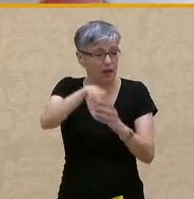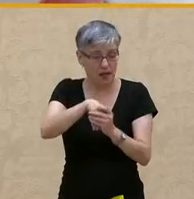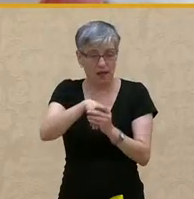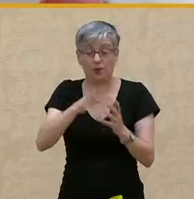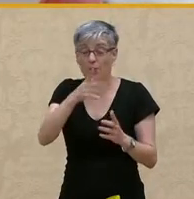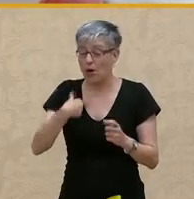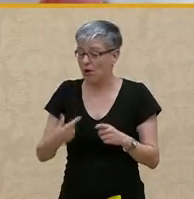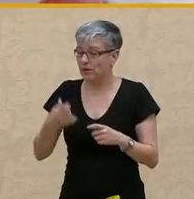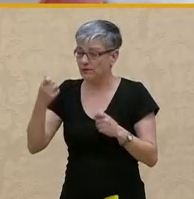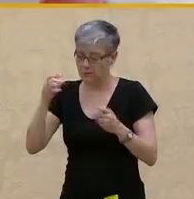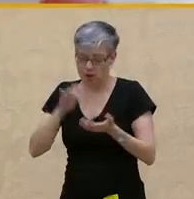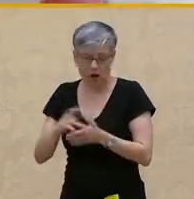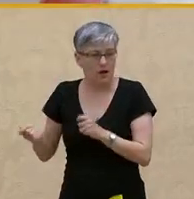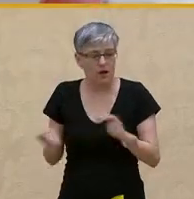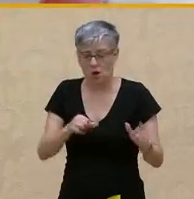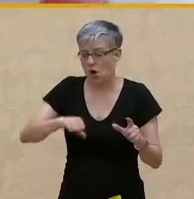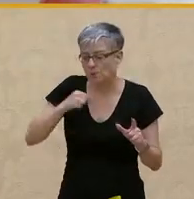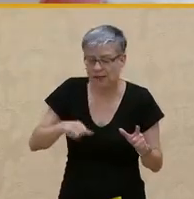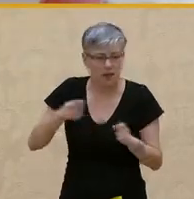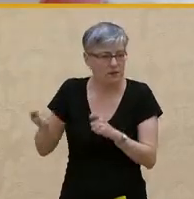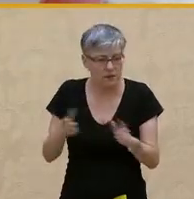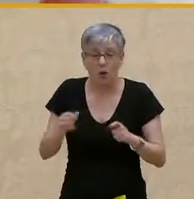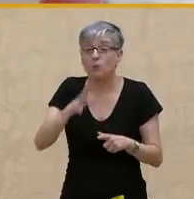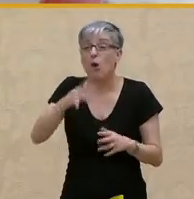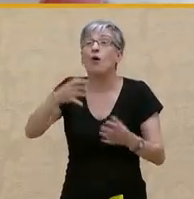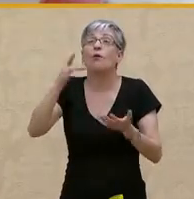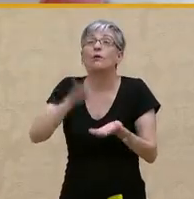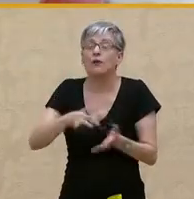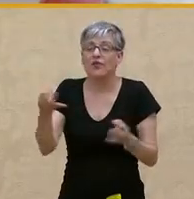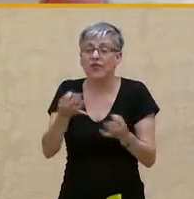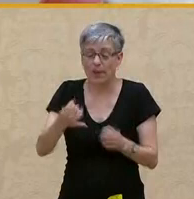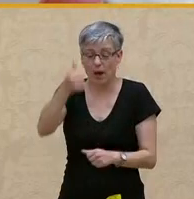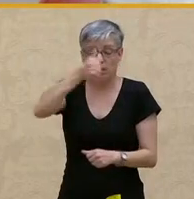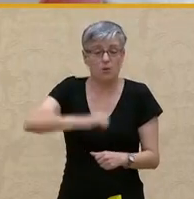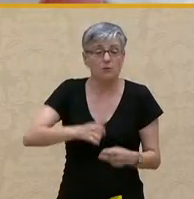ingresos hospitalarios ya sea por intervenciones quirúrgicas o complicaciones graves de salud.